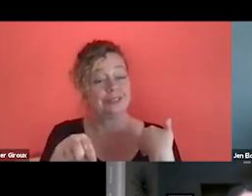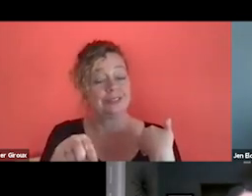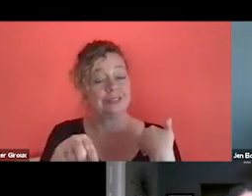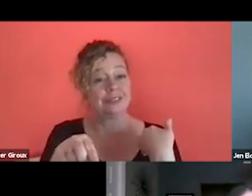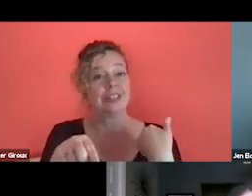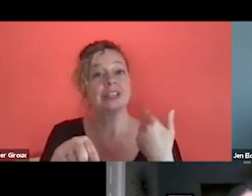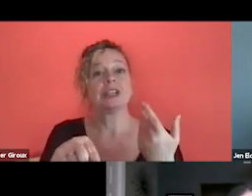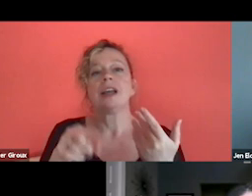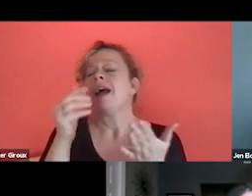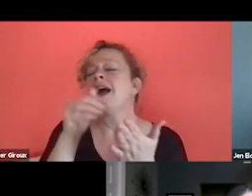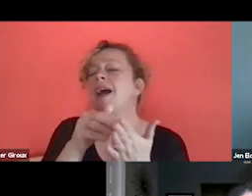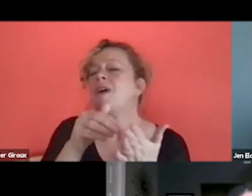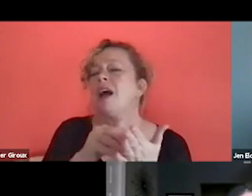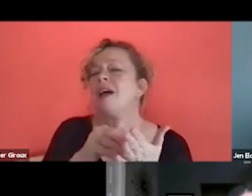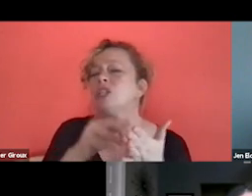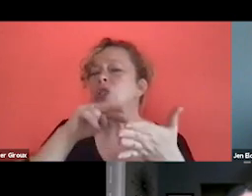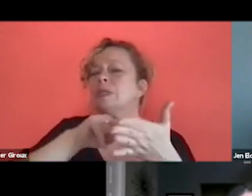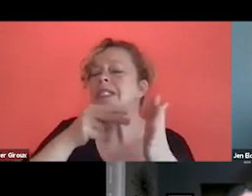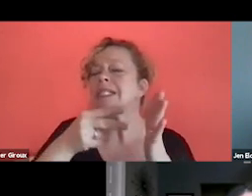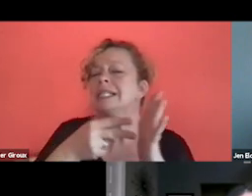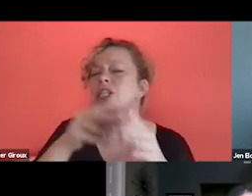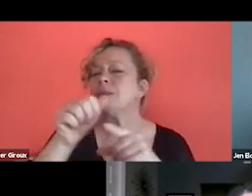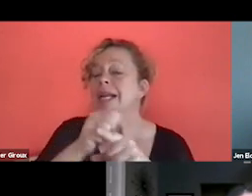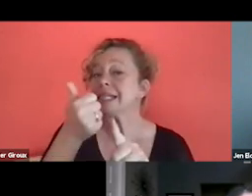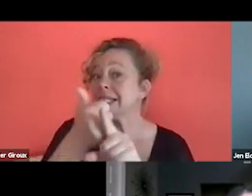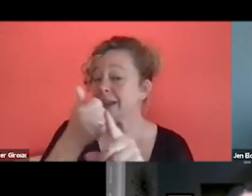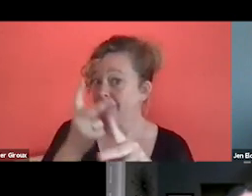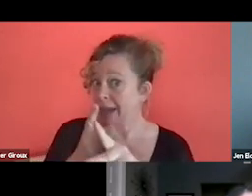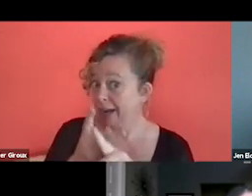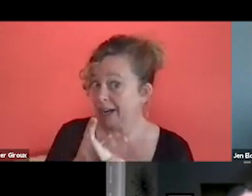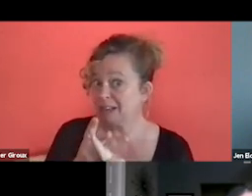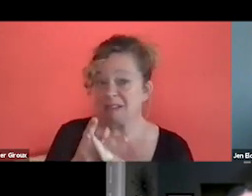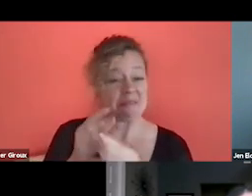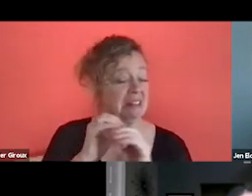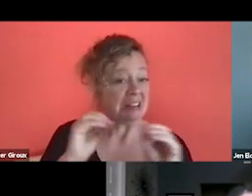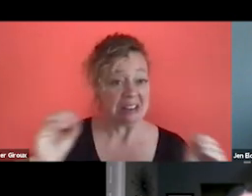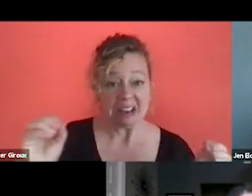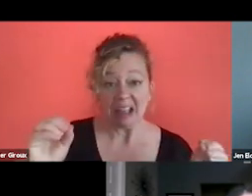¿Con qué frecuencia practica el autocuidado? Para nada, Menos que mensual,